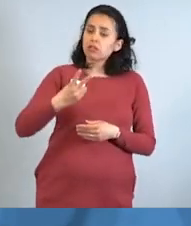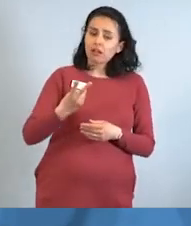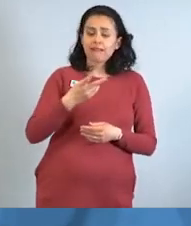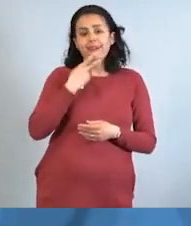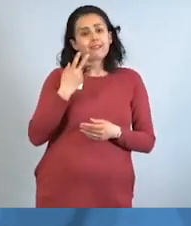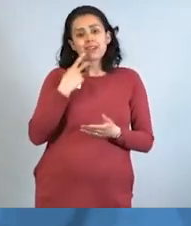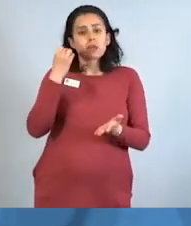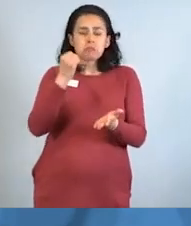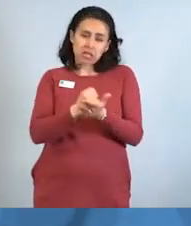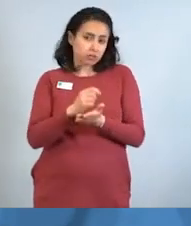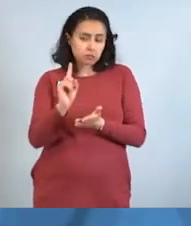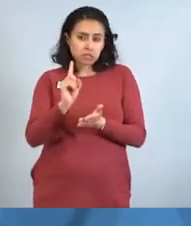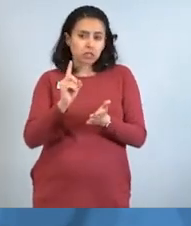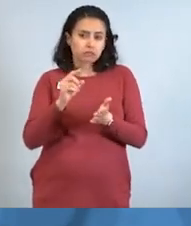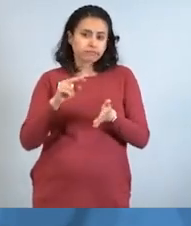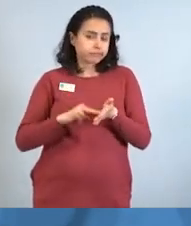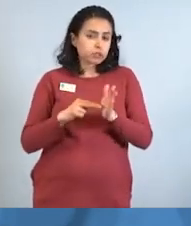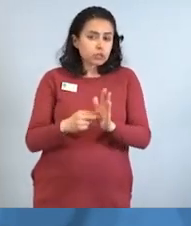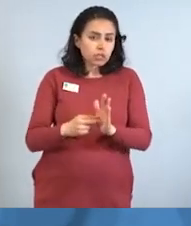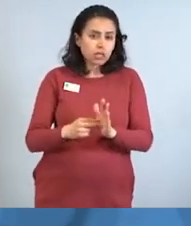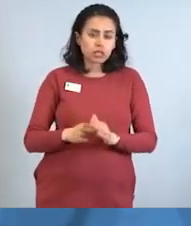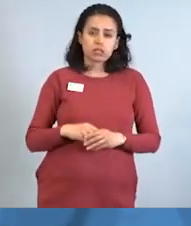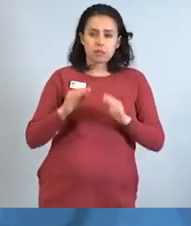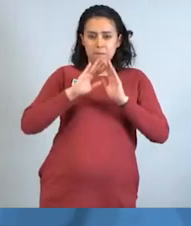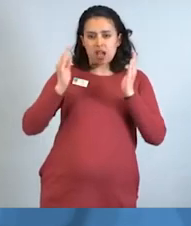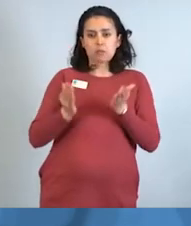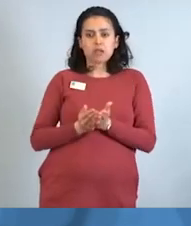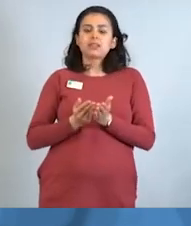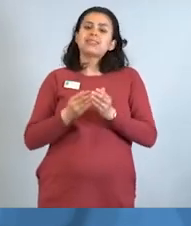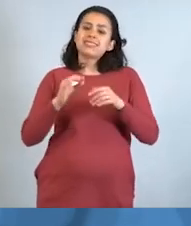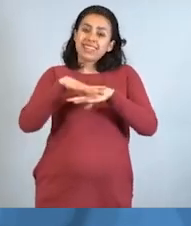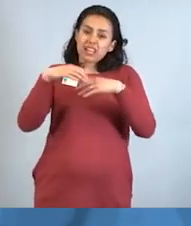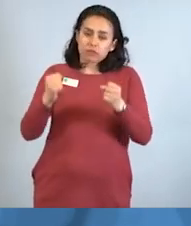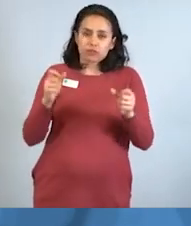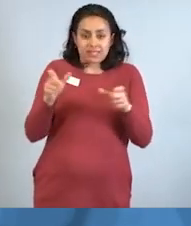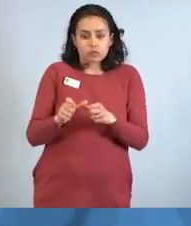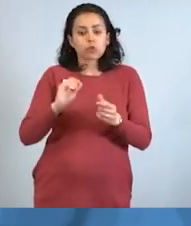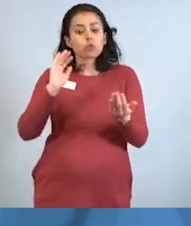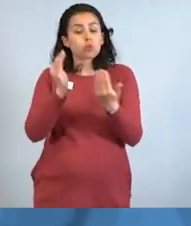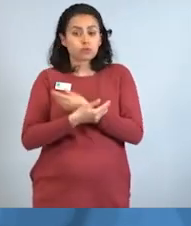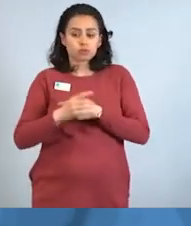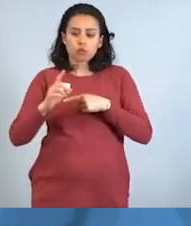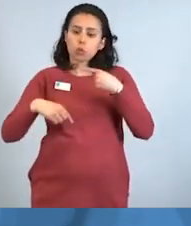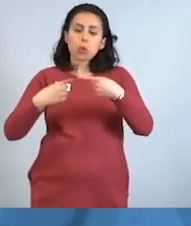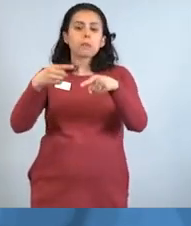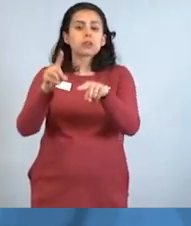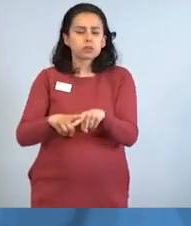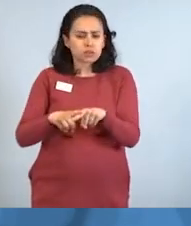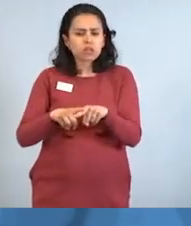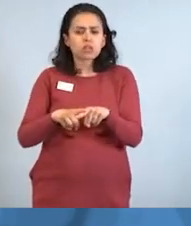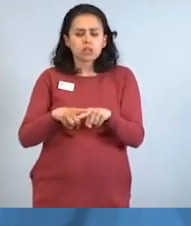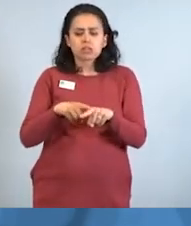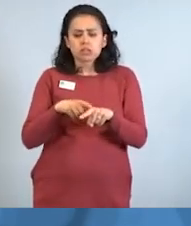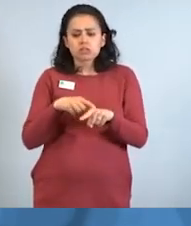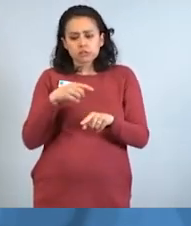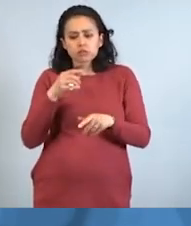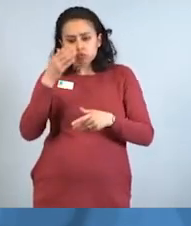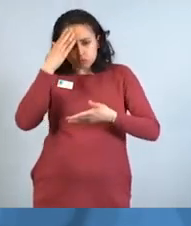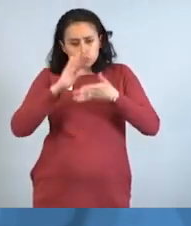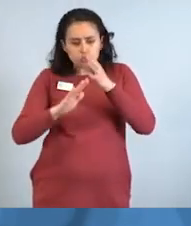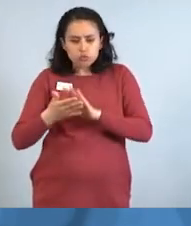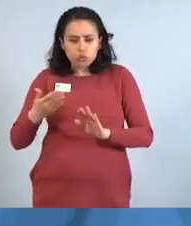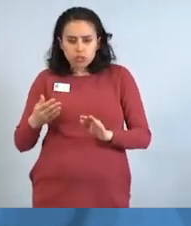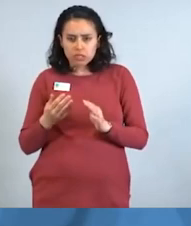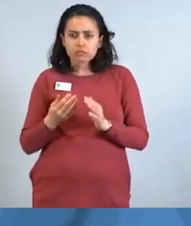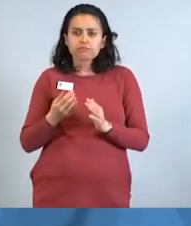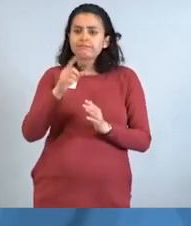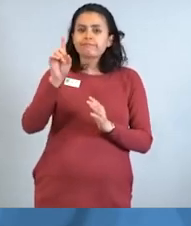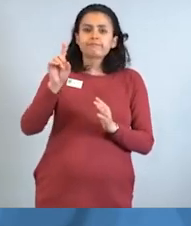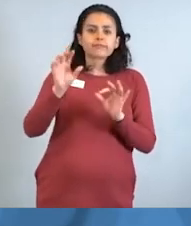Maailman terveysjärjestön turvallisuustoimikunta perehtyy myös siihen, paljonko haittreaktiota on nähty muualla maailmassa